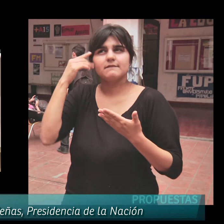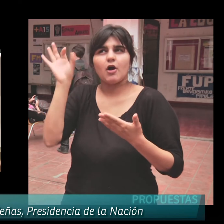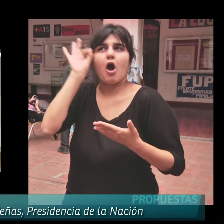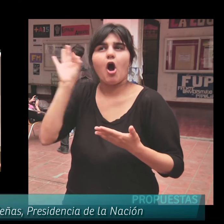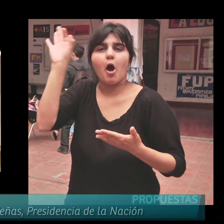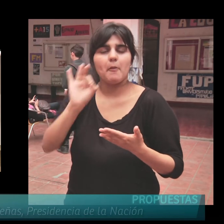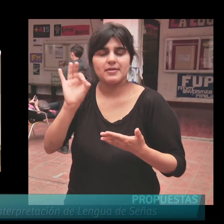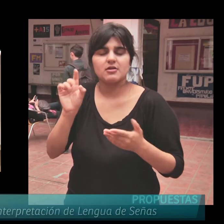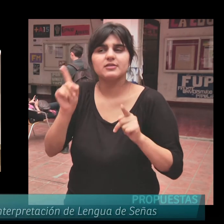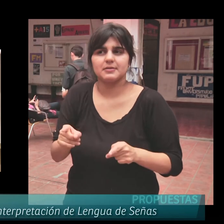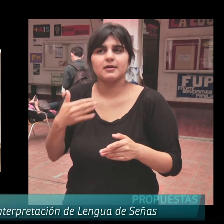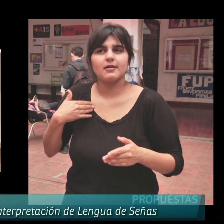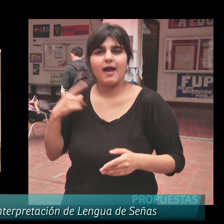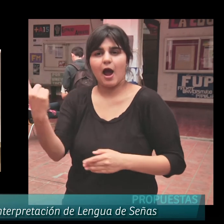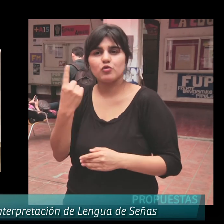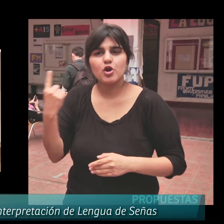genera autonomía, genera participación,